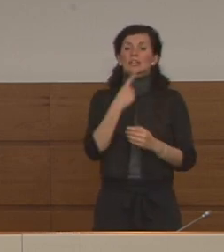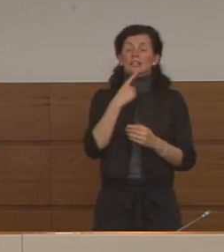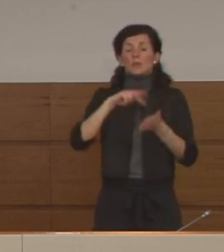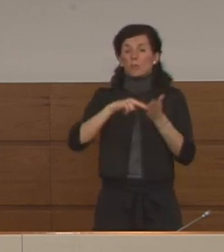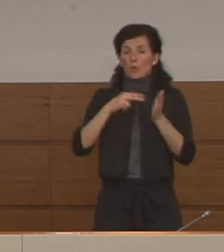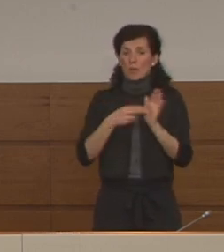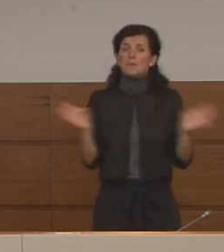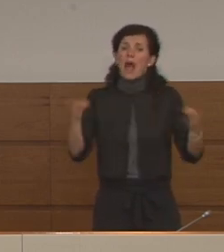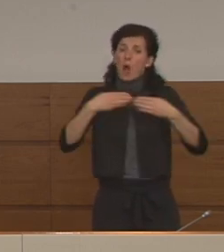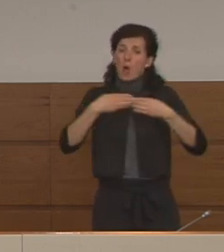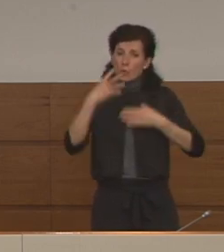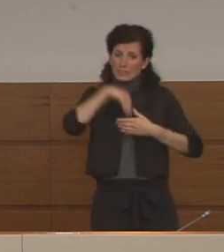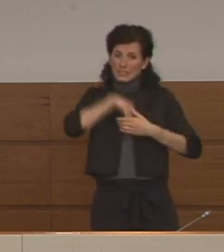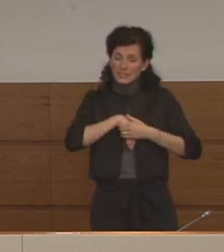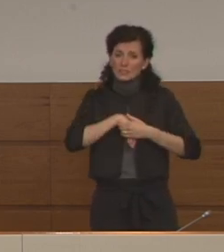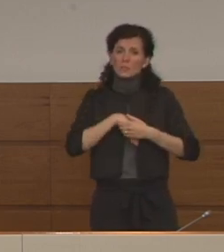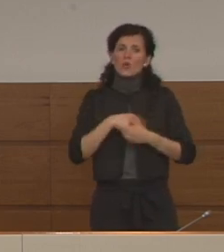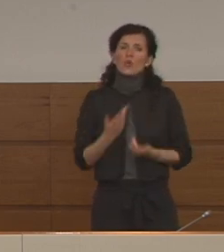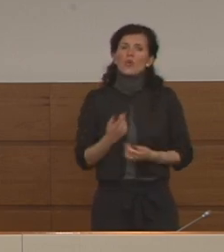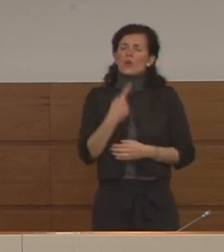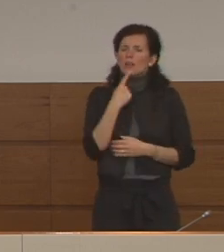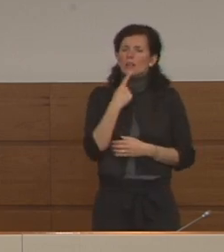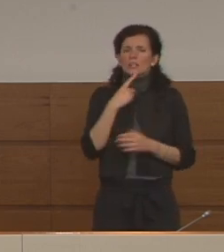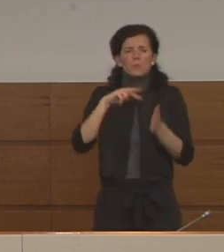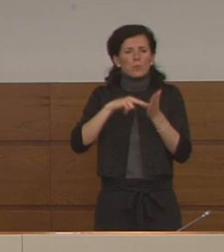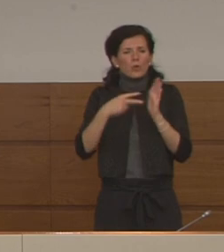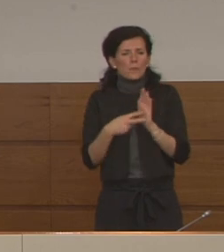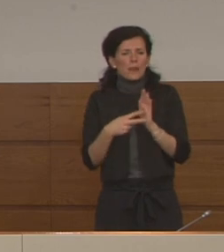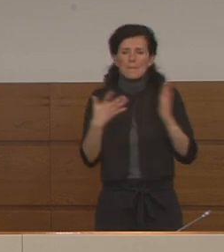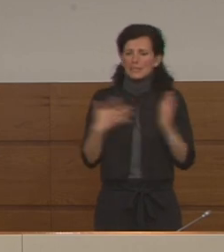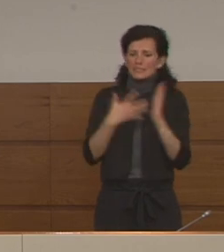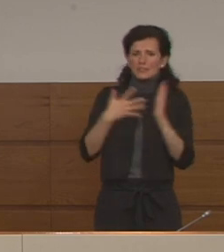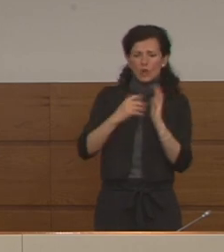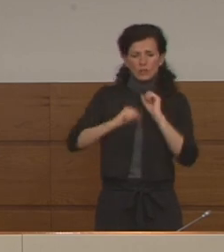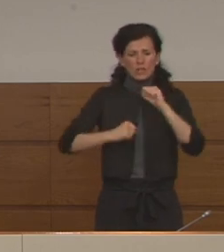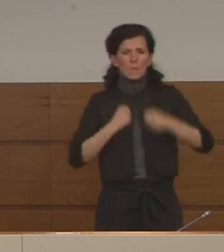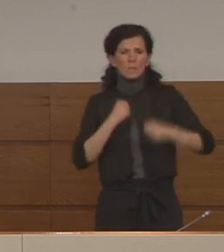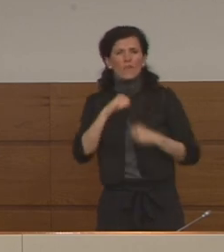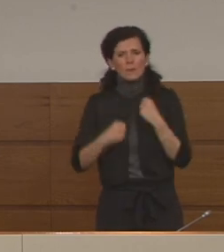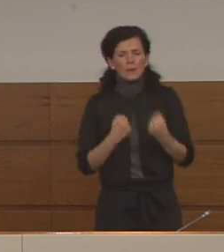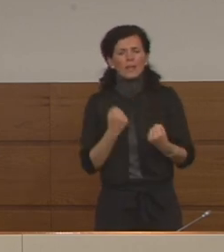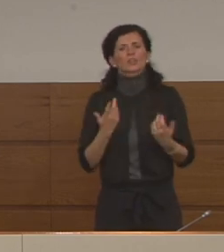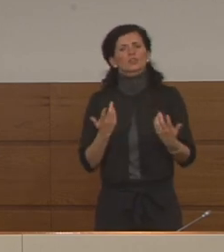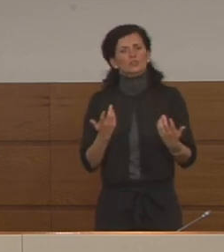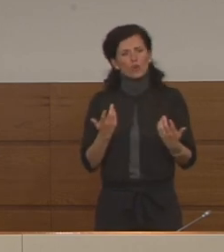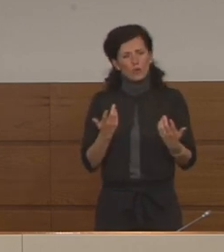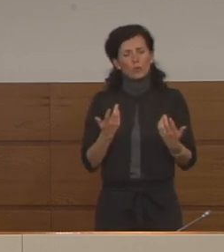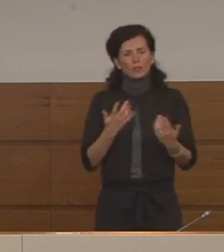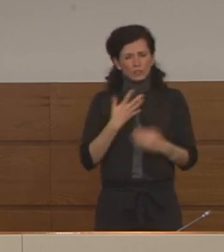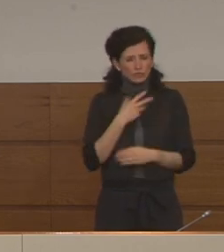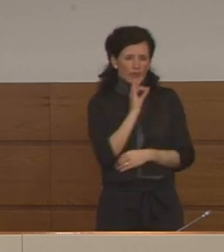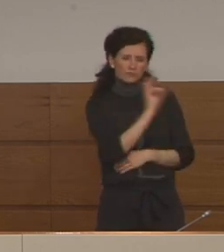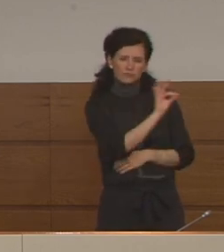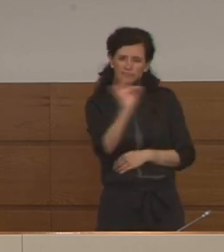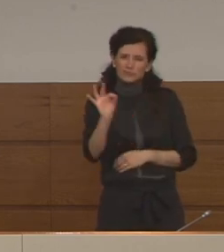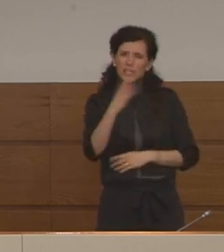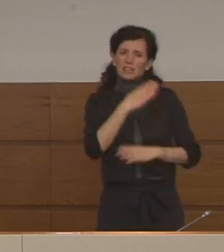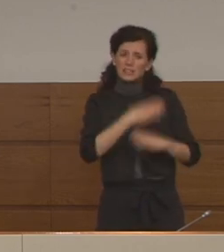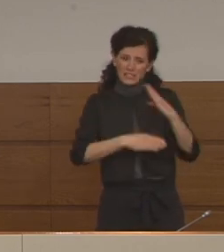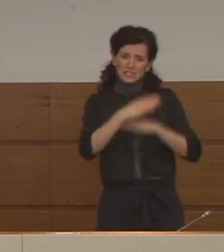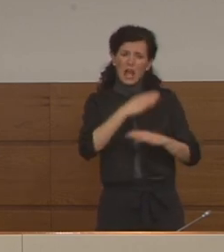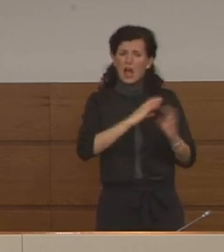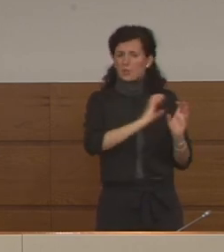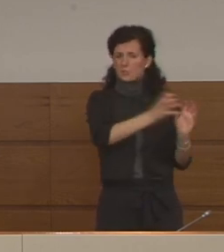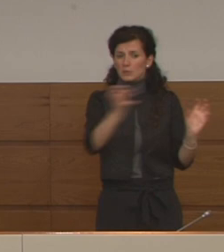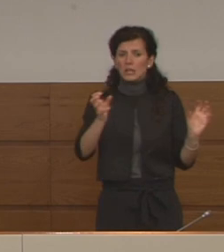problemi di difficoltà di muoversi... quindi le soluzioni sono molteplici.